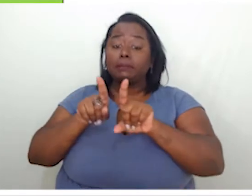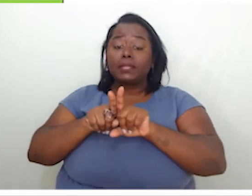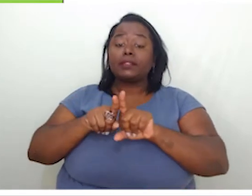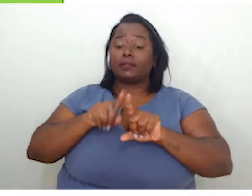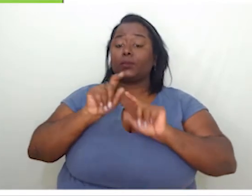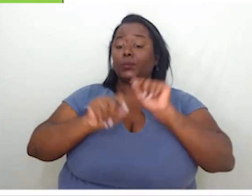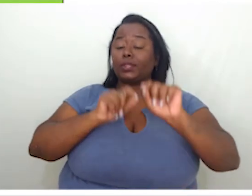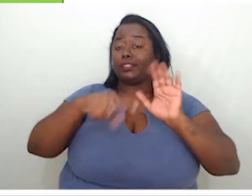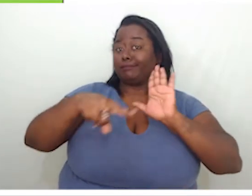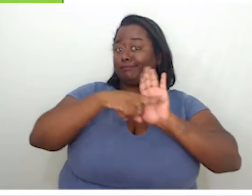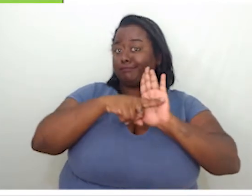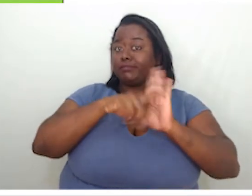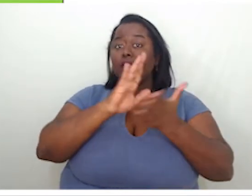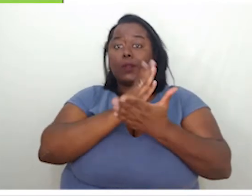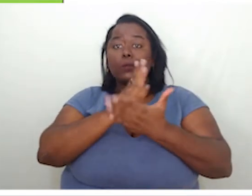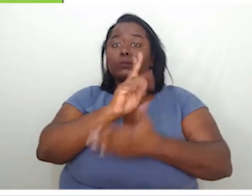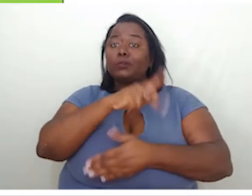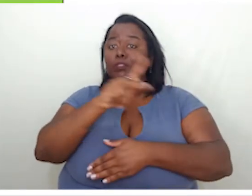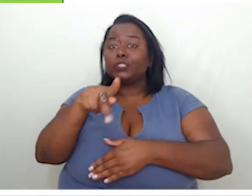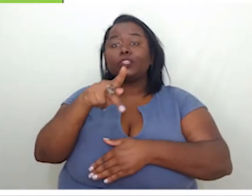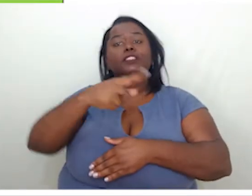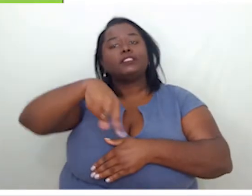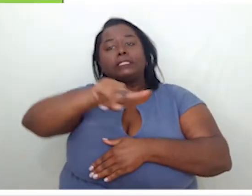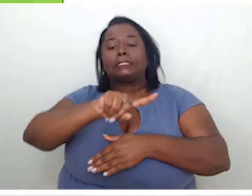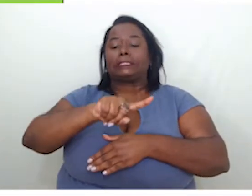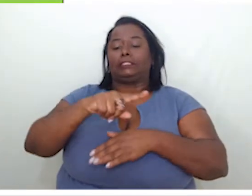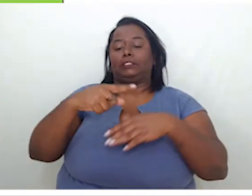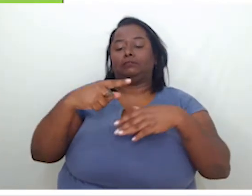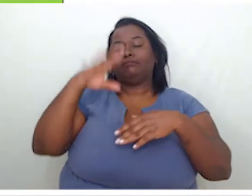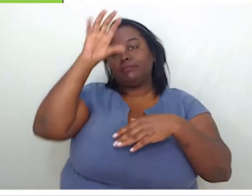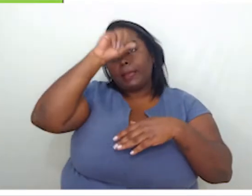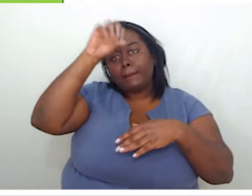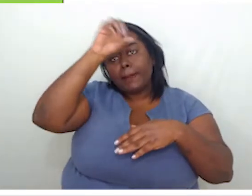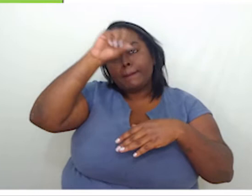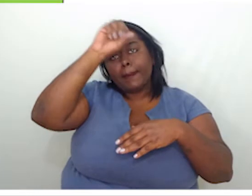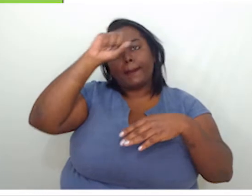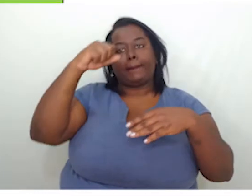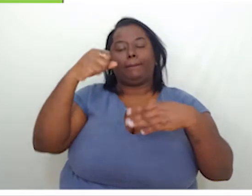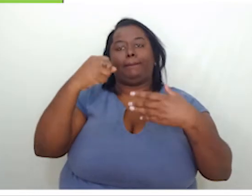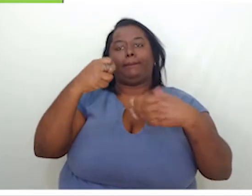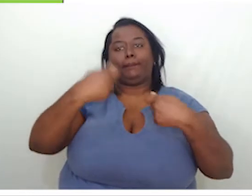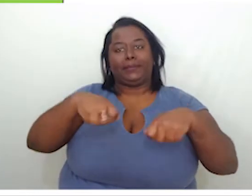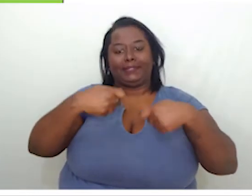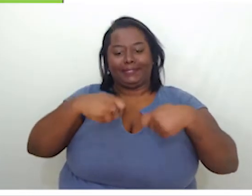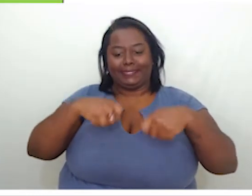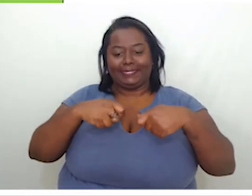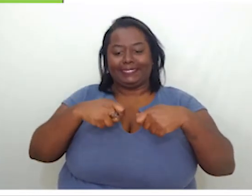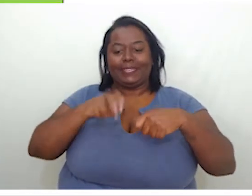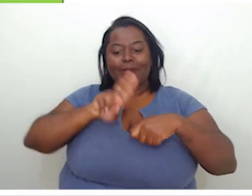a utilizar varias herramientas digitales y ellos están, de cierta manera, yendo para los ambientes